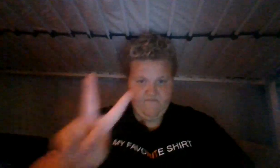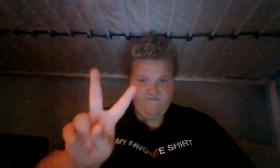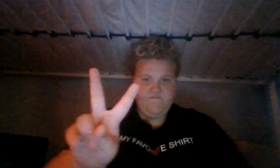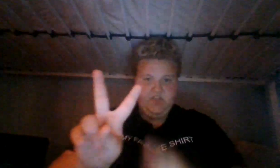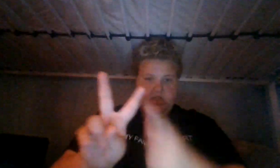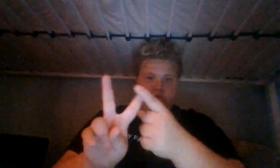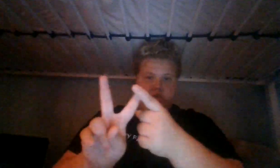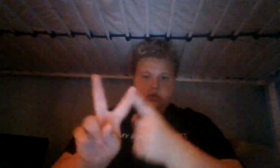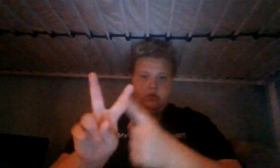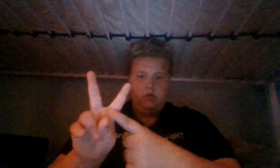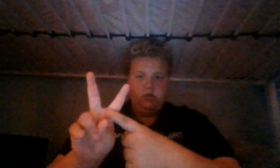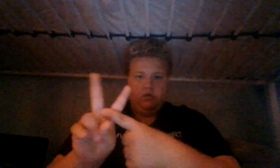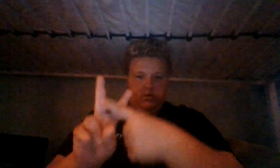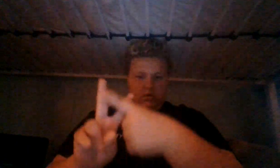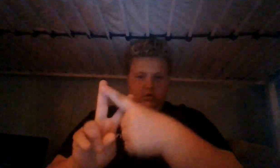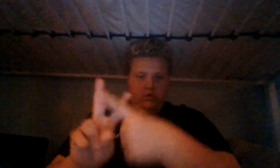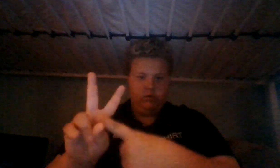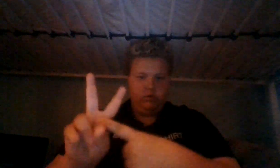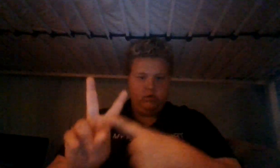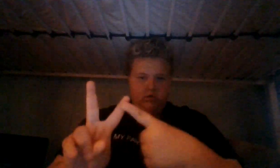V